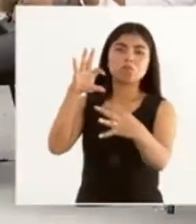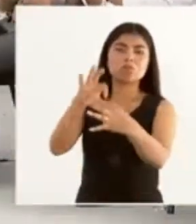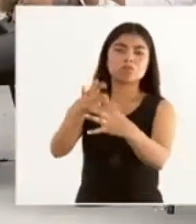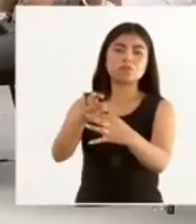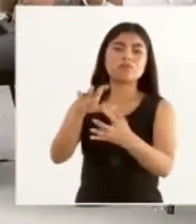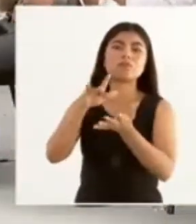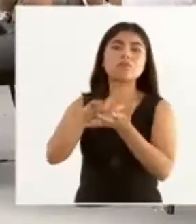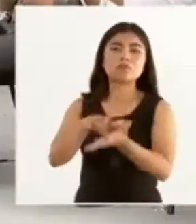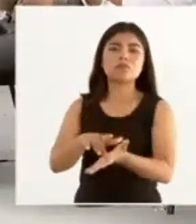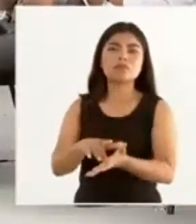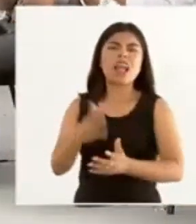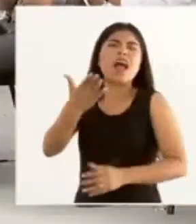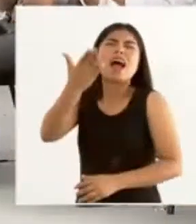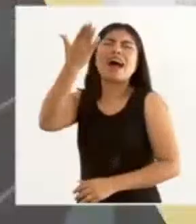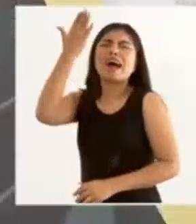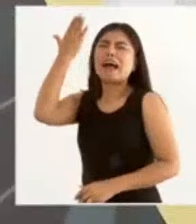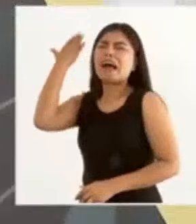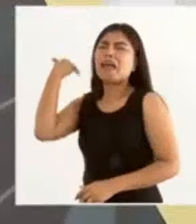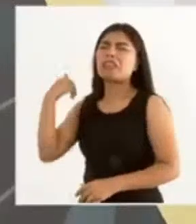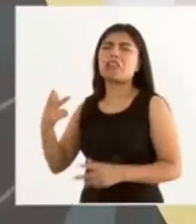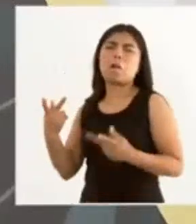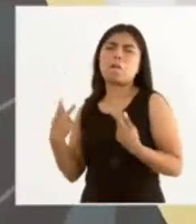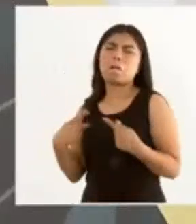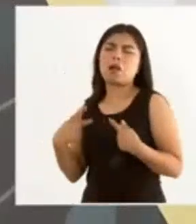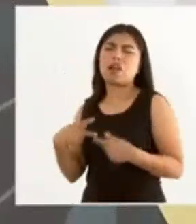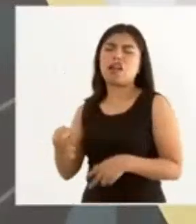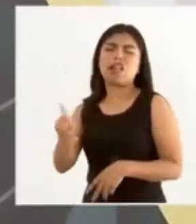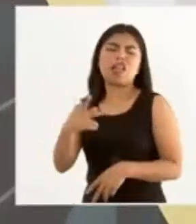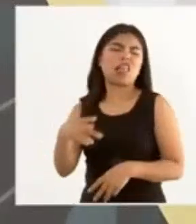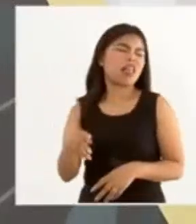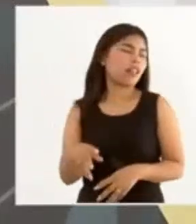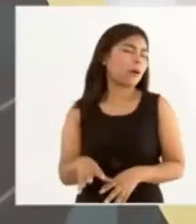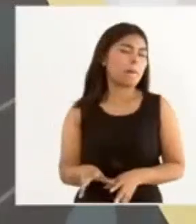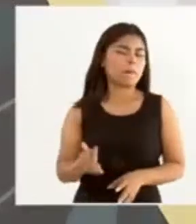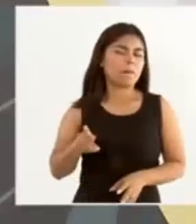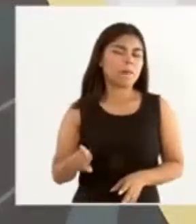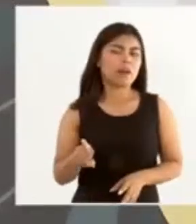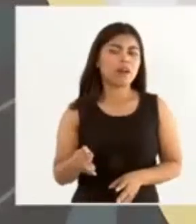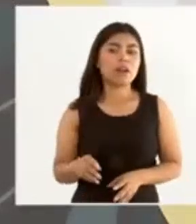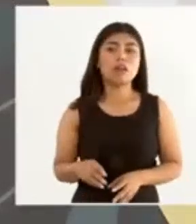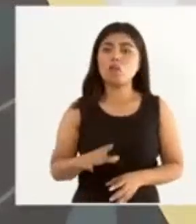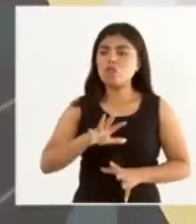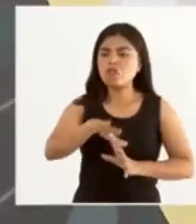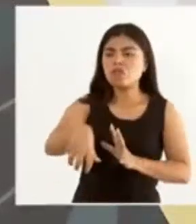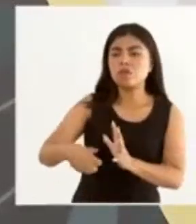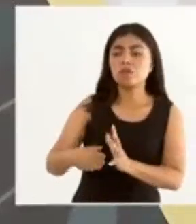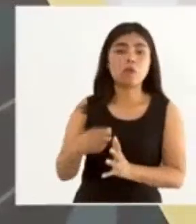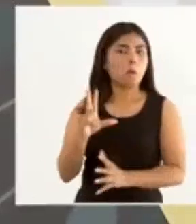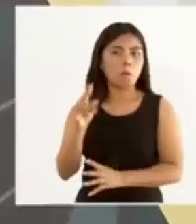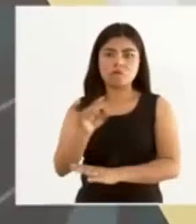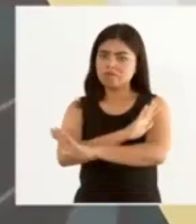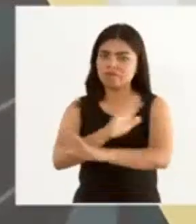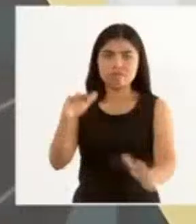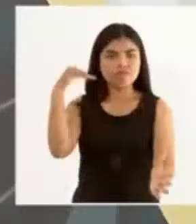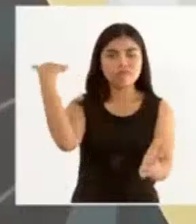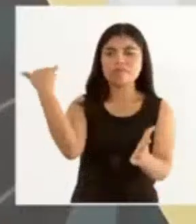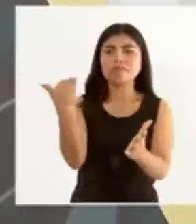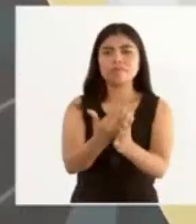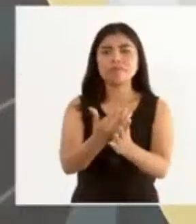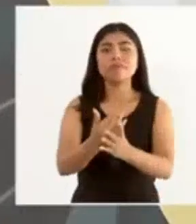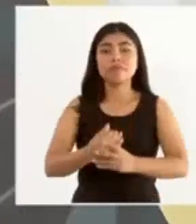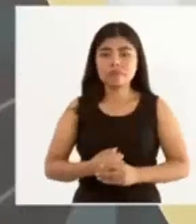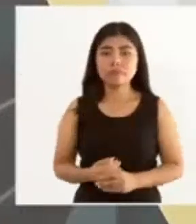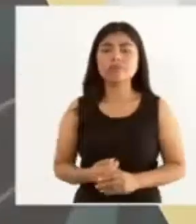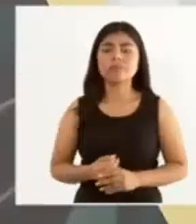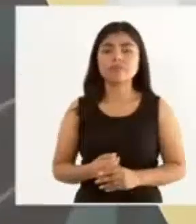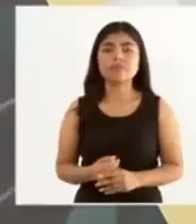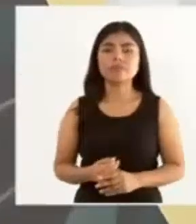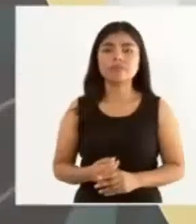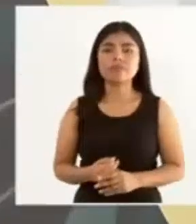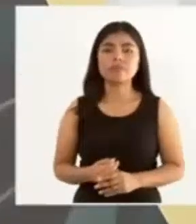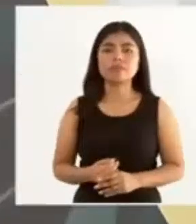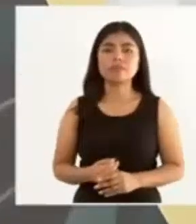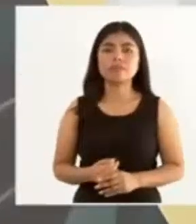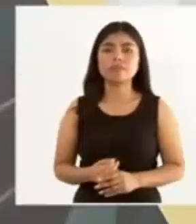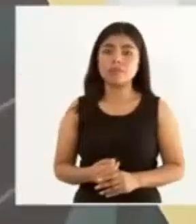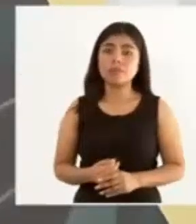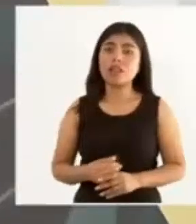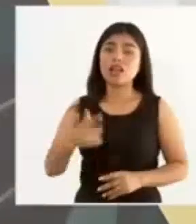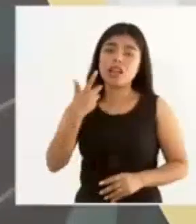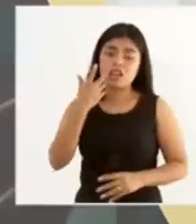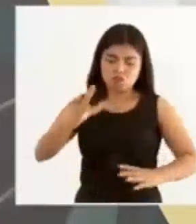el modelo en donde al pueblo nada. [Aplausos] Tenemos principios, tenemos causas. Nuestros